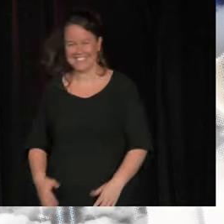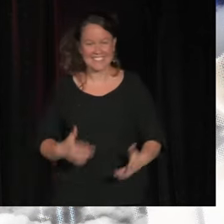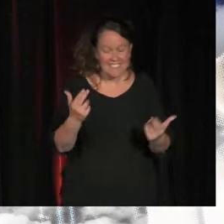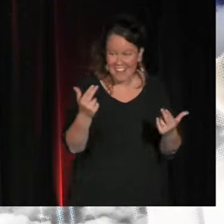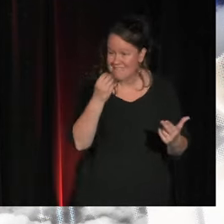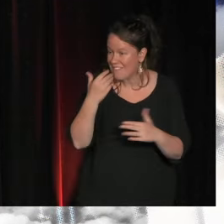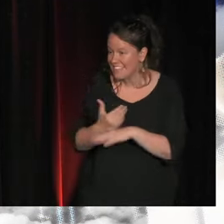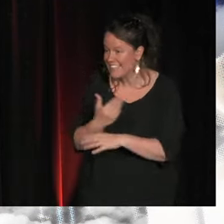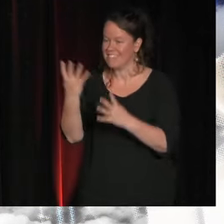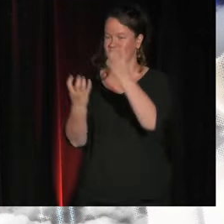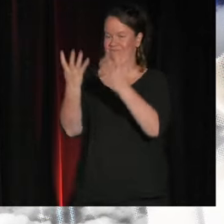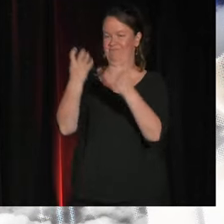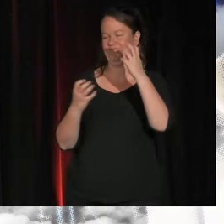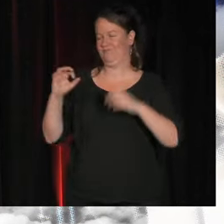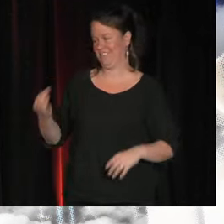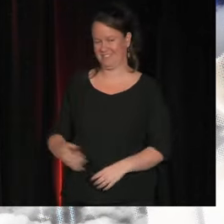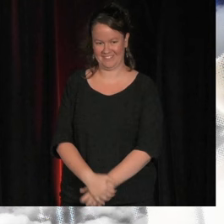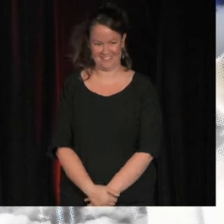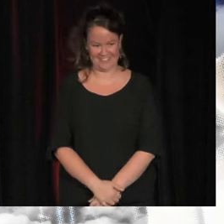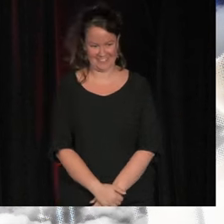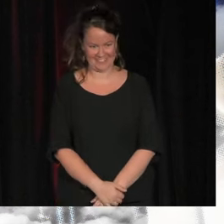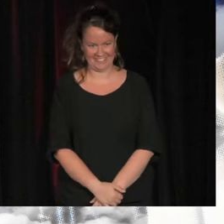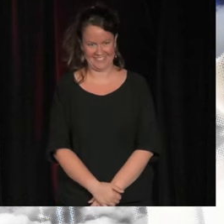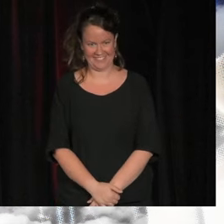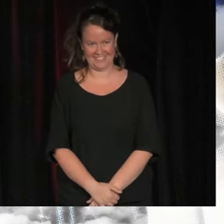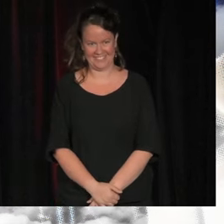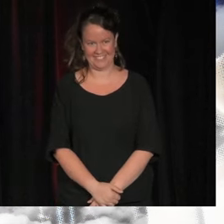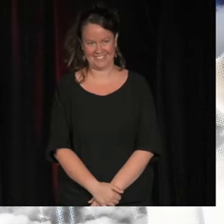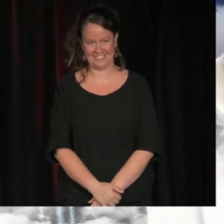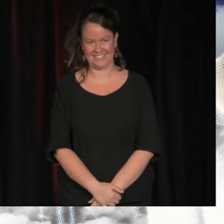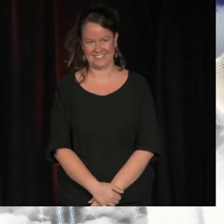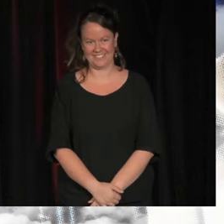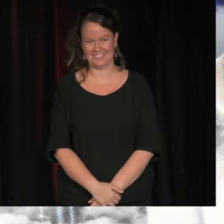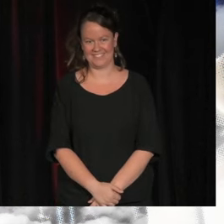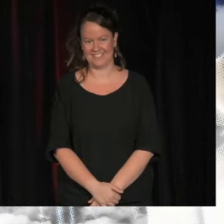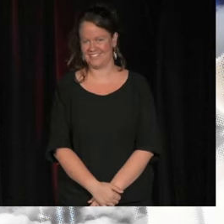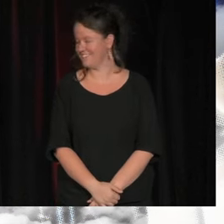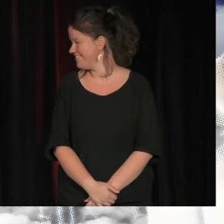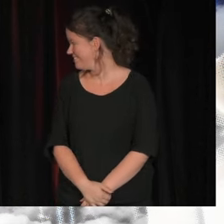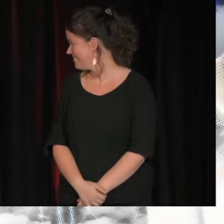Vous avez passé un bon moment ? Oui ! Cool, c'est bien alors. Vous aussi ? On avait un peu peur au début parce qu'il y a les réalités,